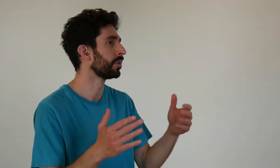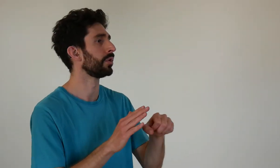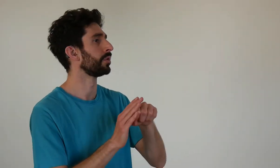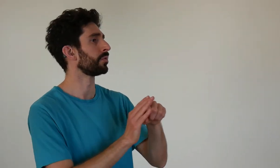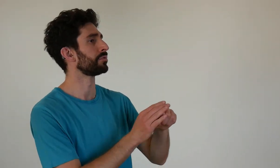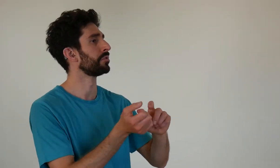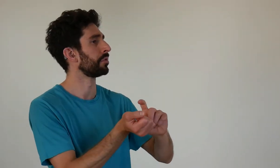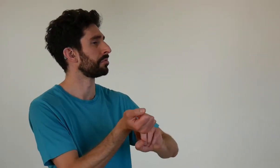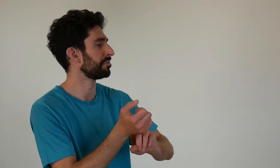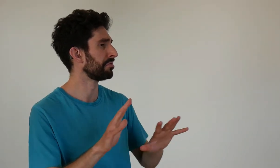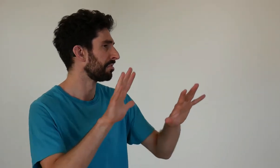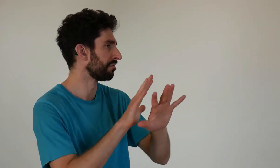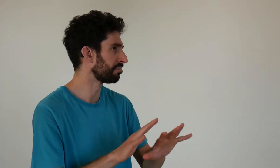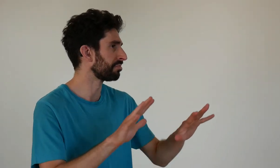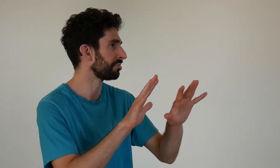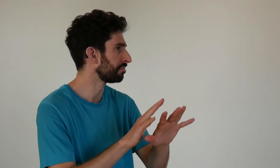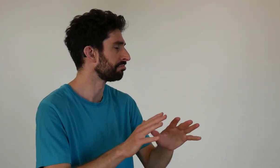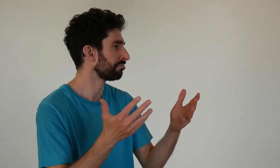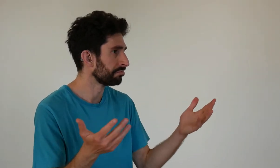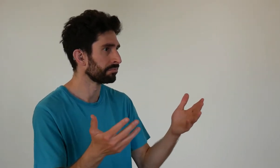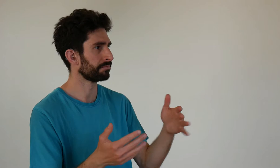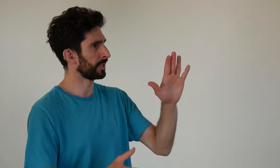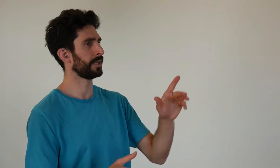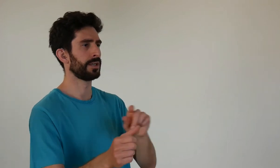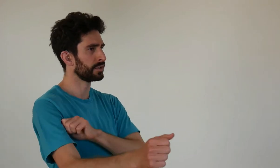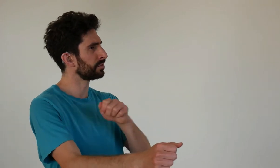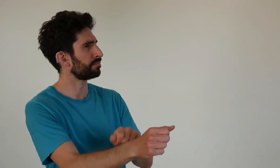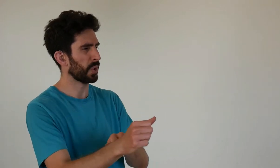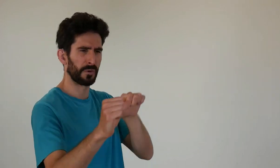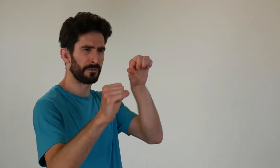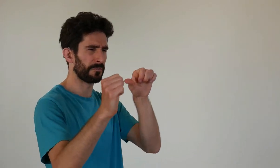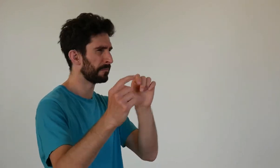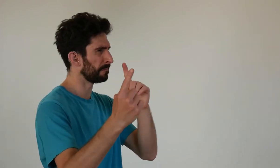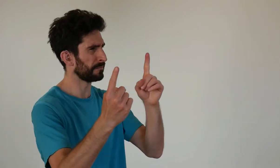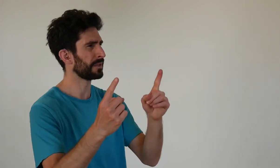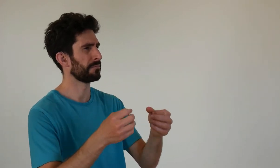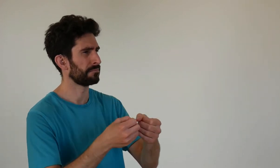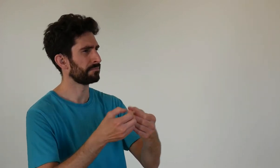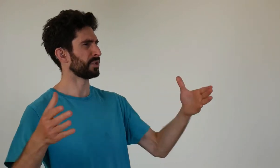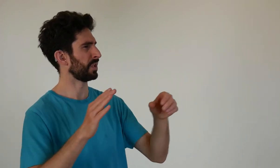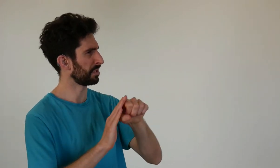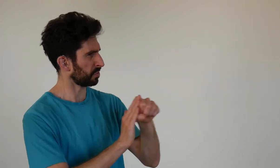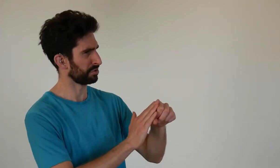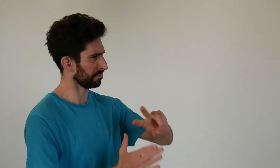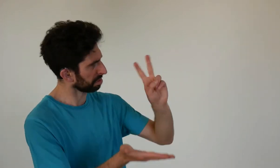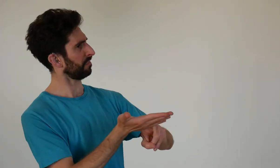Bon, l'origine des gauchers reste flou. Mais dans les sports d'opposition, il y a une majorité de gauchers. C'est vrai non ?